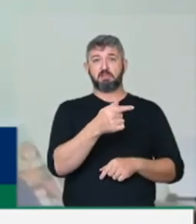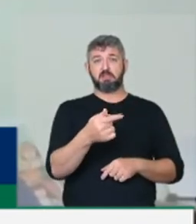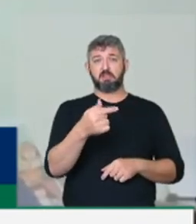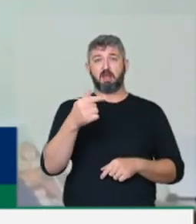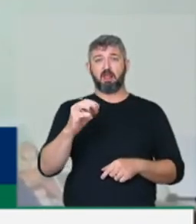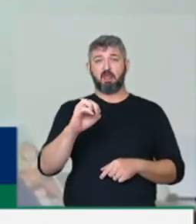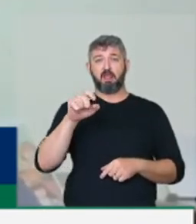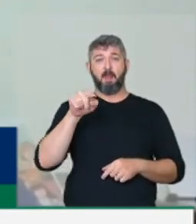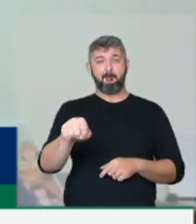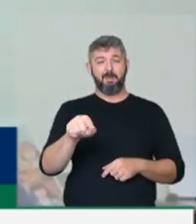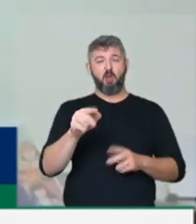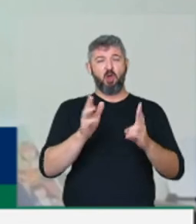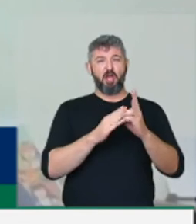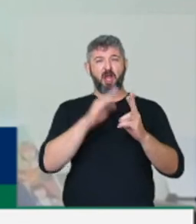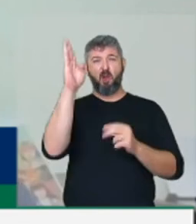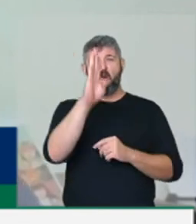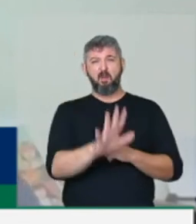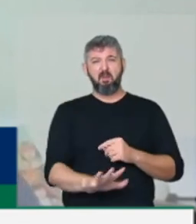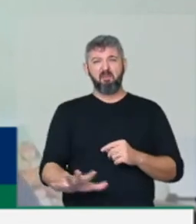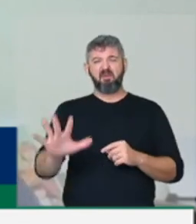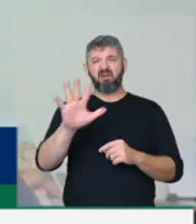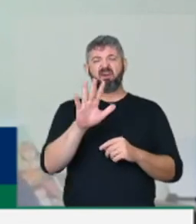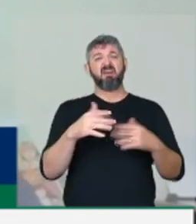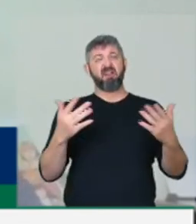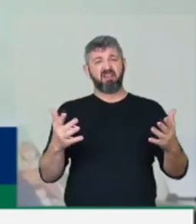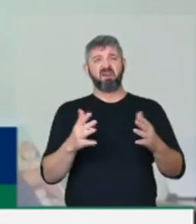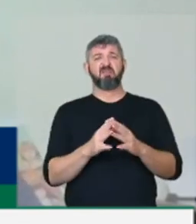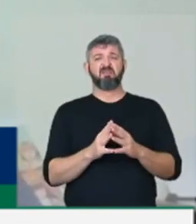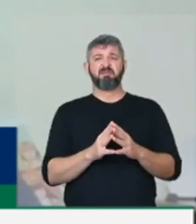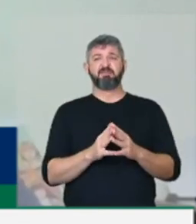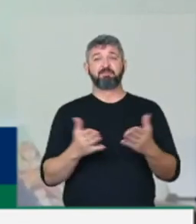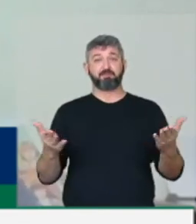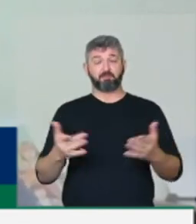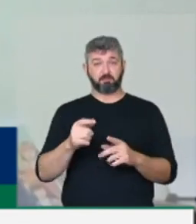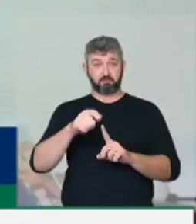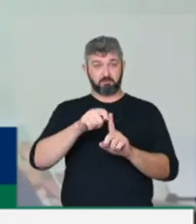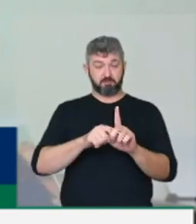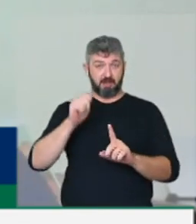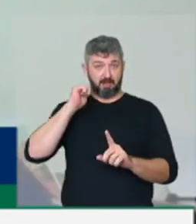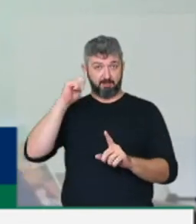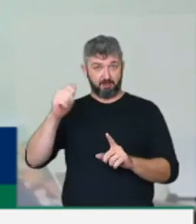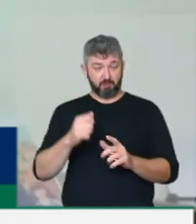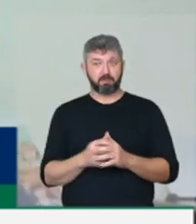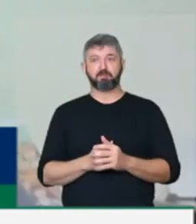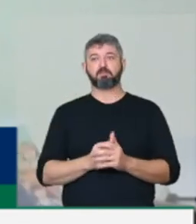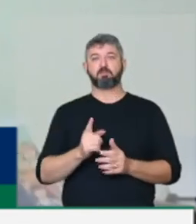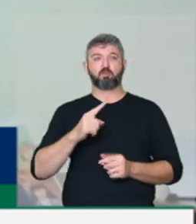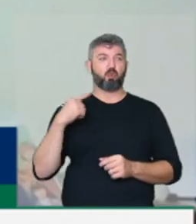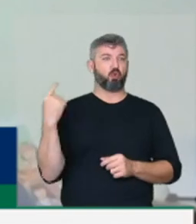JUNTO COM A POPULAÇÃO DE 700 770 INDÍGENAS EM TODO O PAÍS, APROVEITANDO QUE ESTAMOS NO MÊS DO ABRIL INDÍ GENA, TODOS NÓS INDÍGENAS